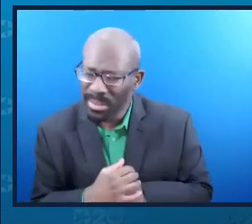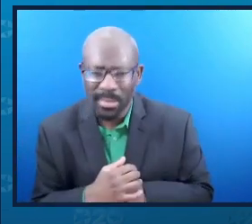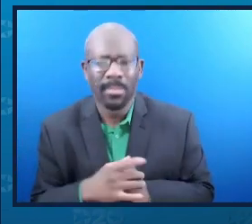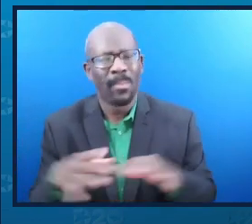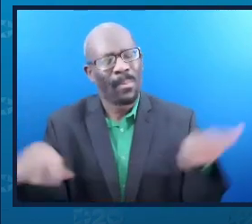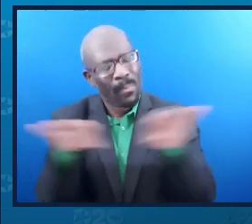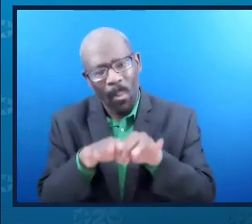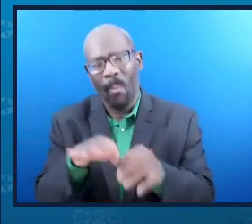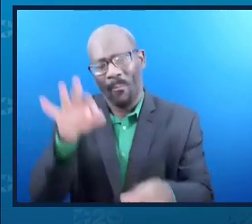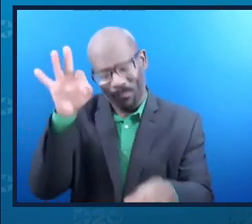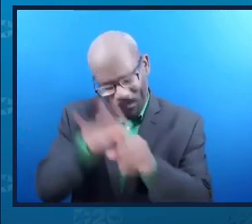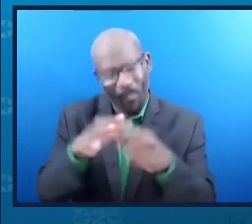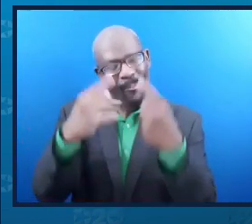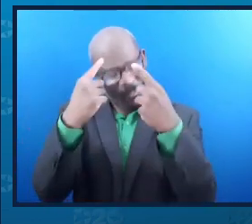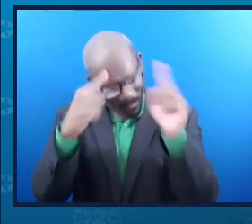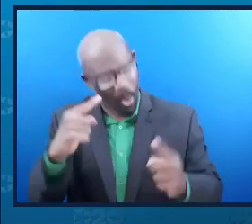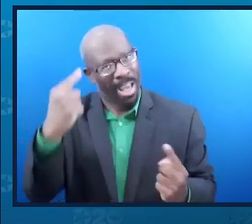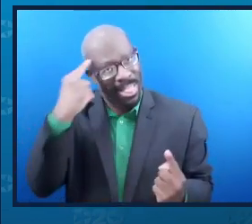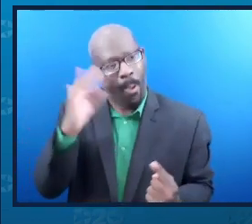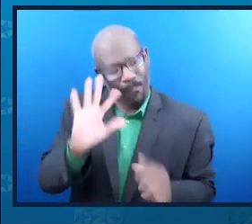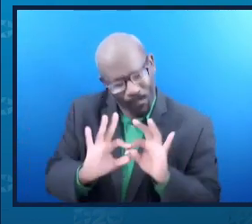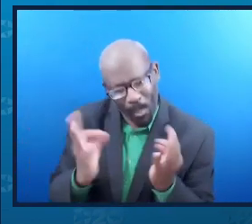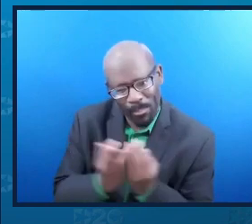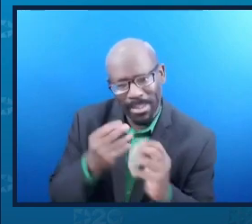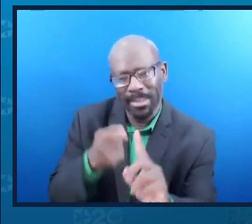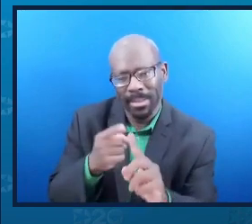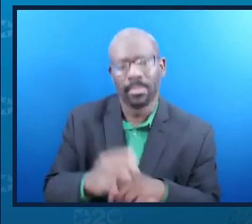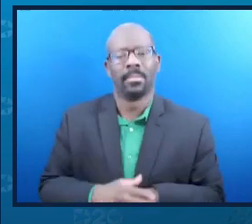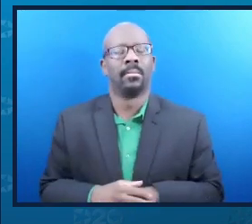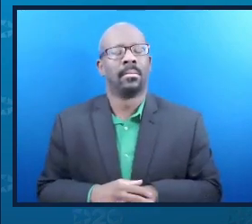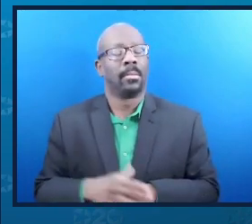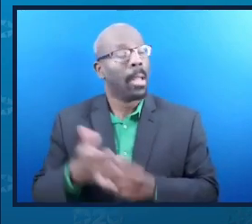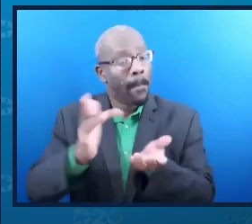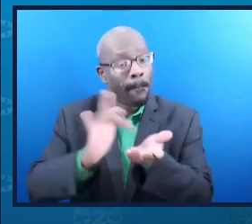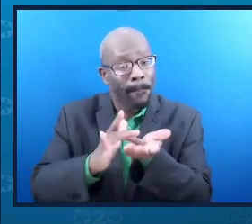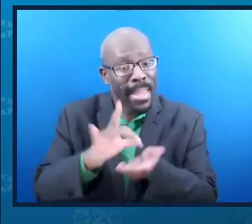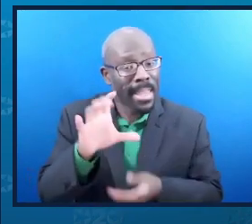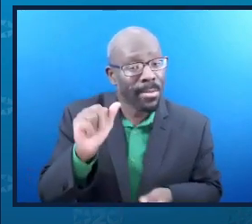FOR SOCIAL SECURITY, MEDICARE,